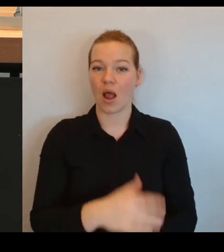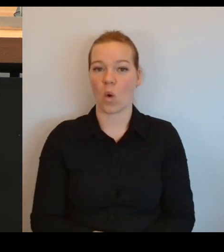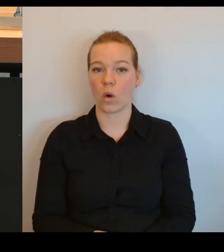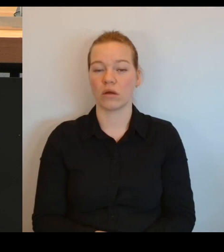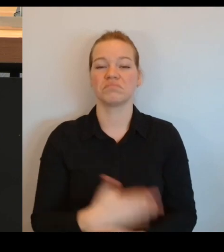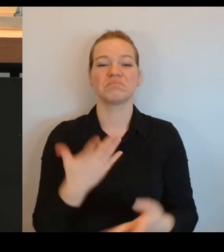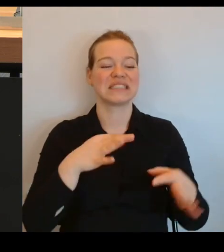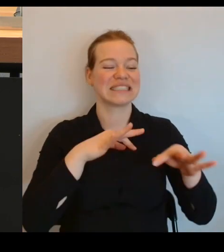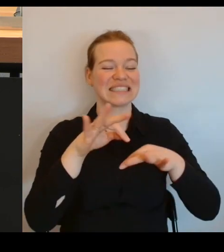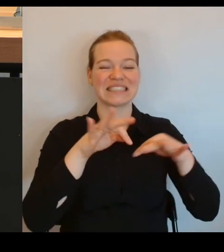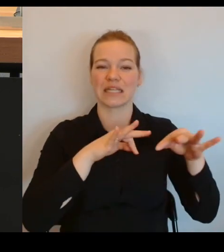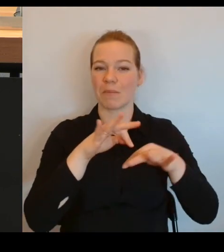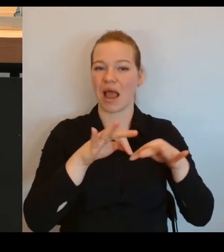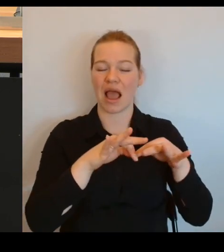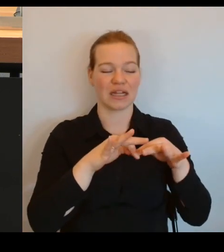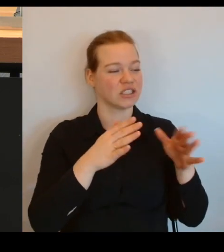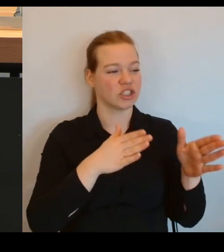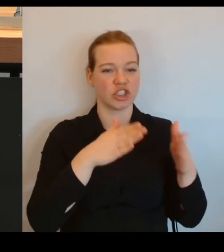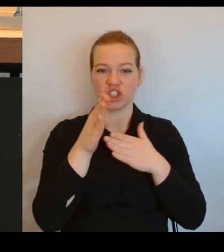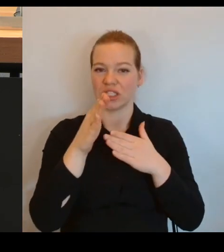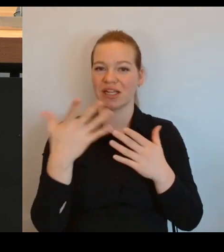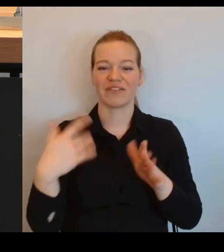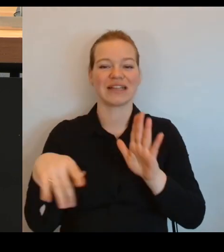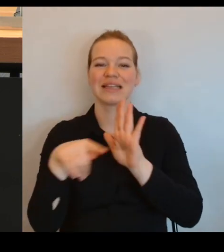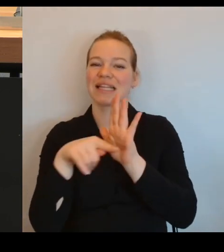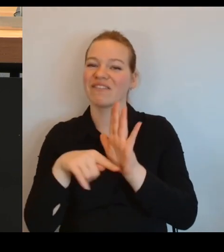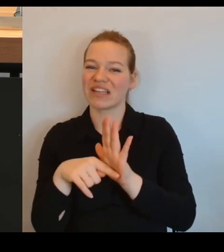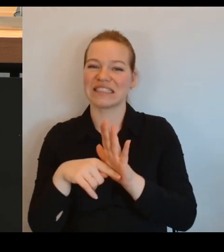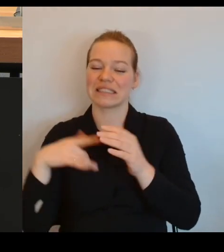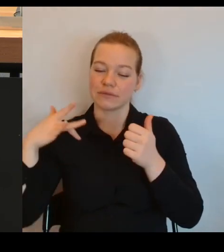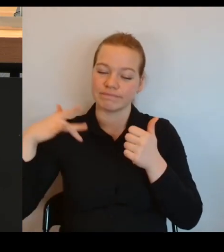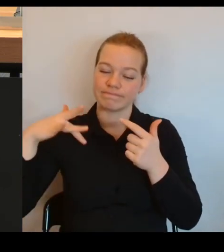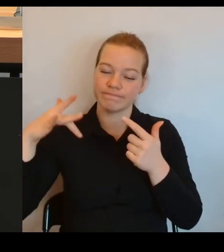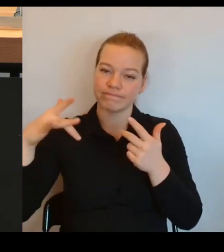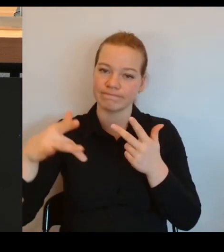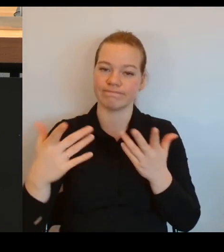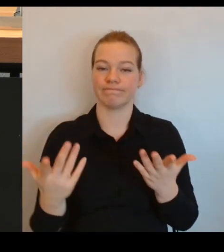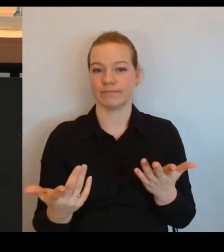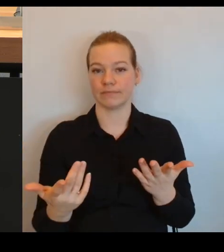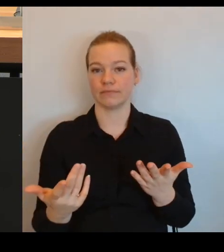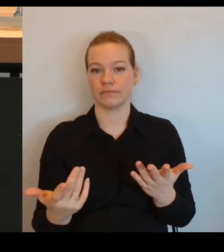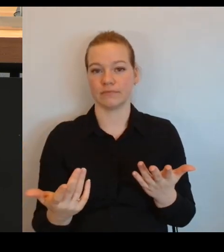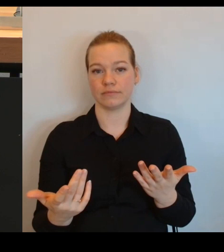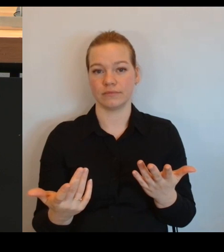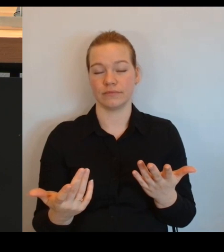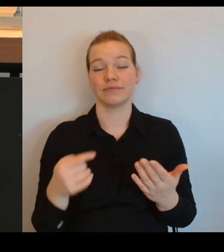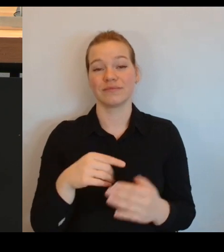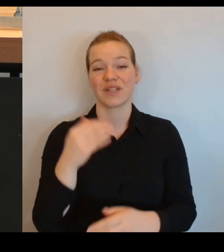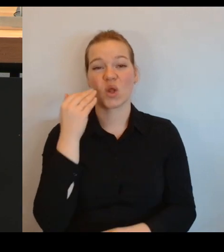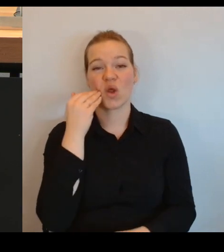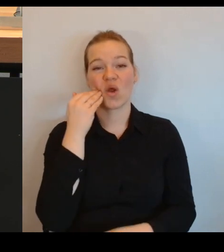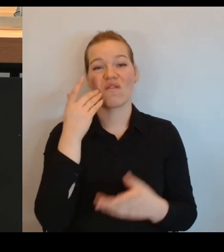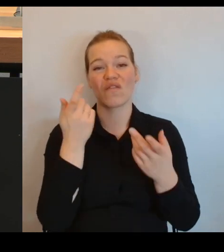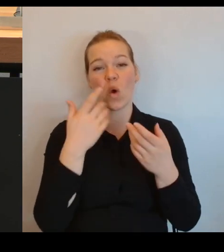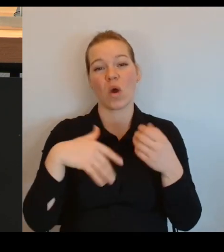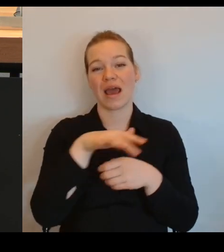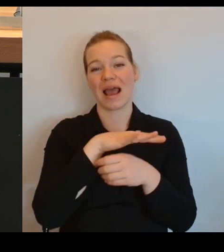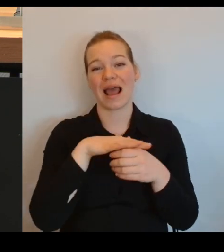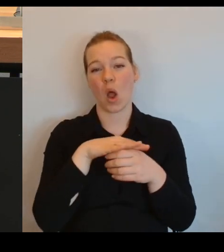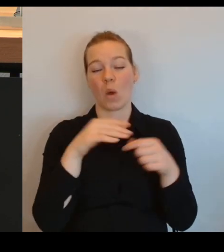Alles in allem hat sich die Wohnraumversorgung als das erwiesen was jemand mit ökonomischem Sachverstand von Anfang an sehen konnte. Ein klassischer Fall von